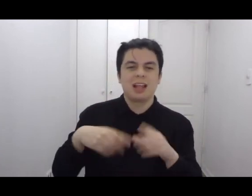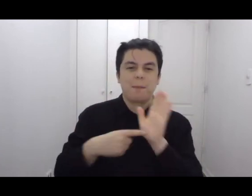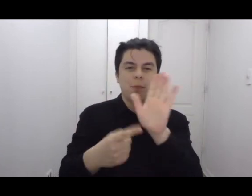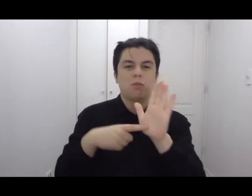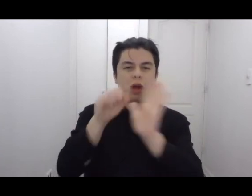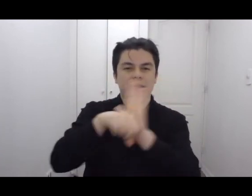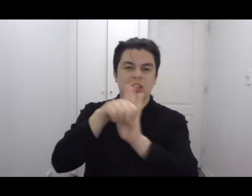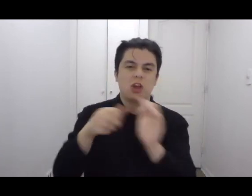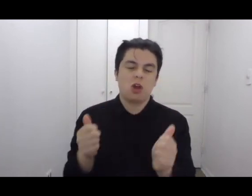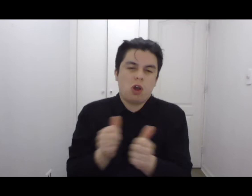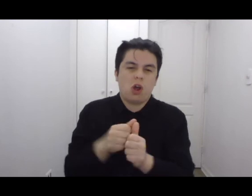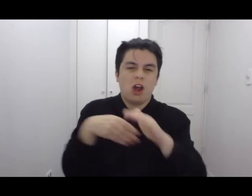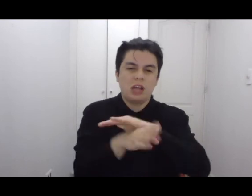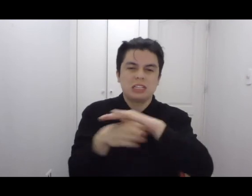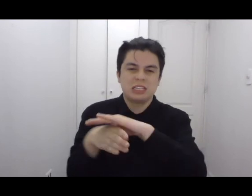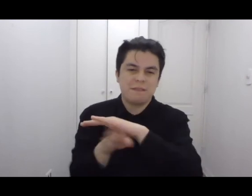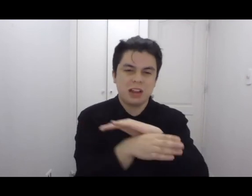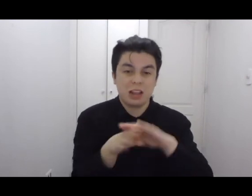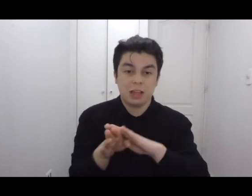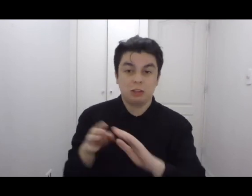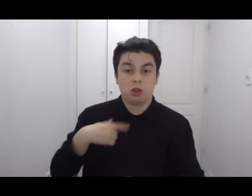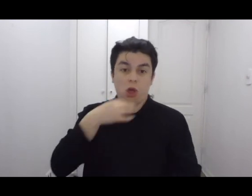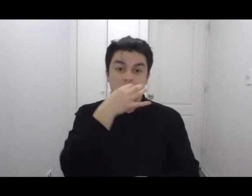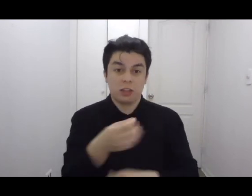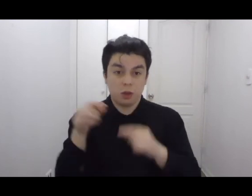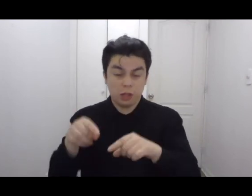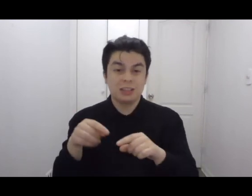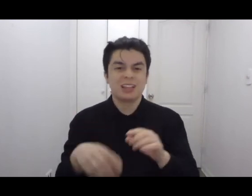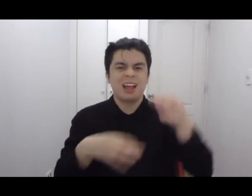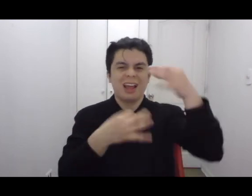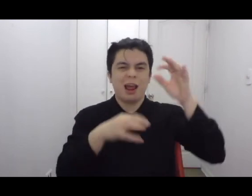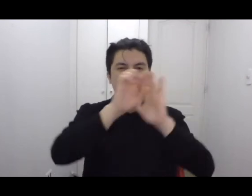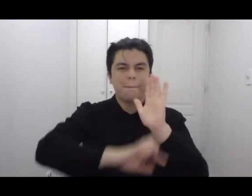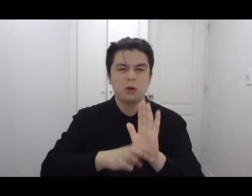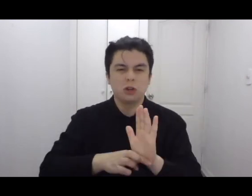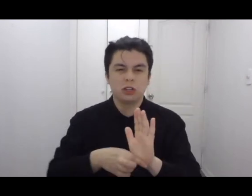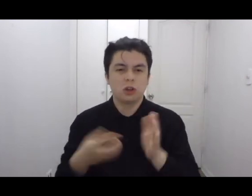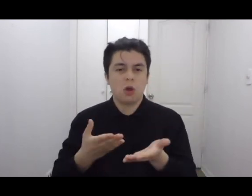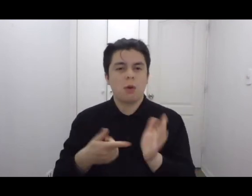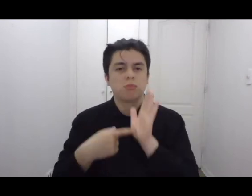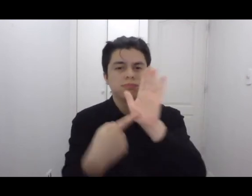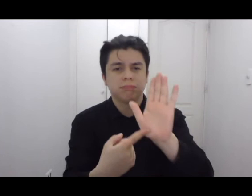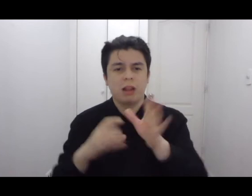un poco más accesible y les contamos que este programa llegó a sus hogares gracias